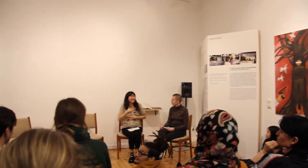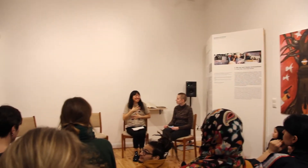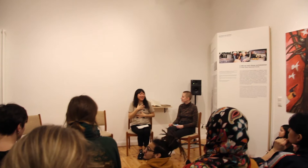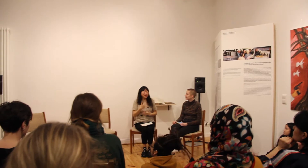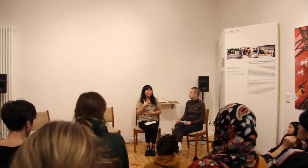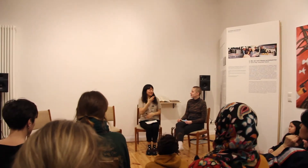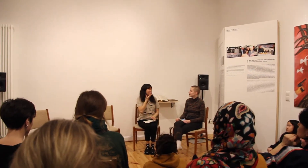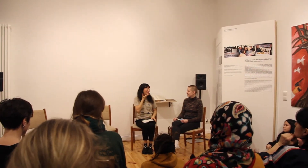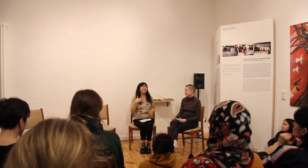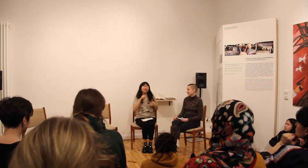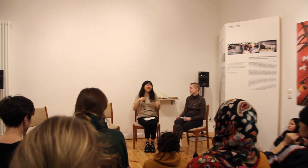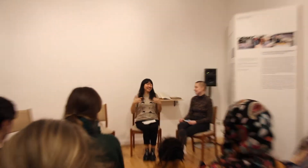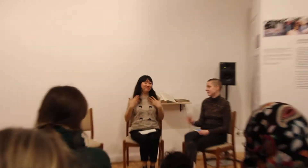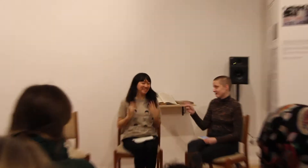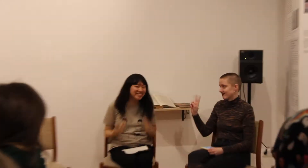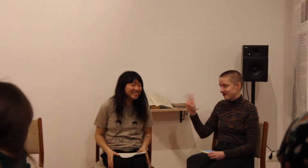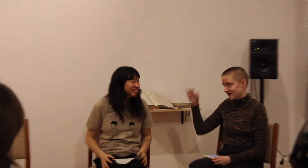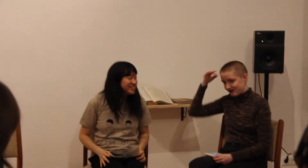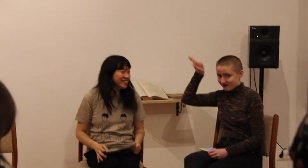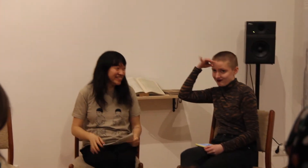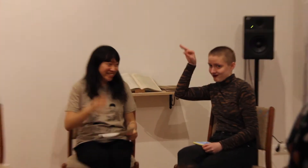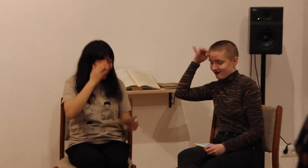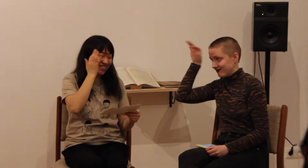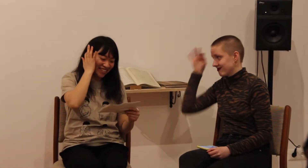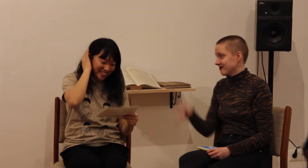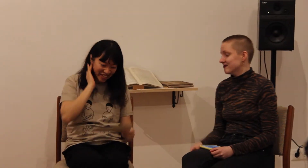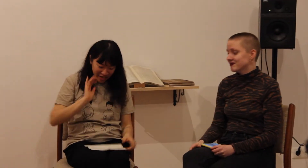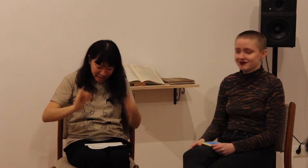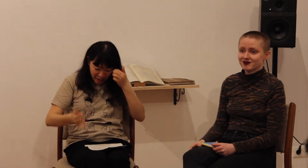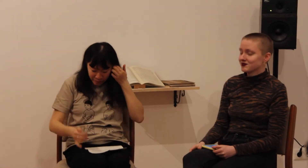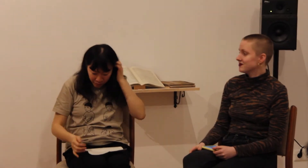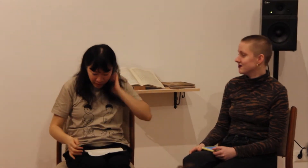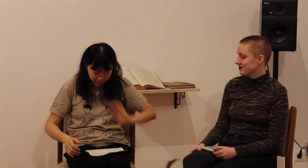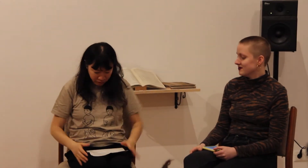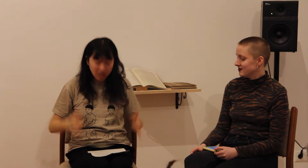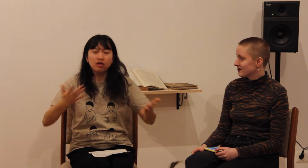Dass wir uns jetzt über den Film austauschen und ins Gespräch gehen. Also ich fand ihn wirklich ganz toll. Ja mir geht es auch ganz ähnlich.